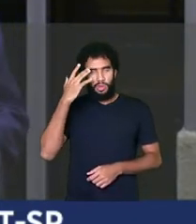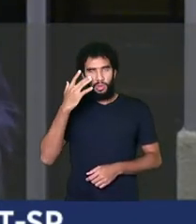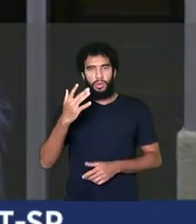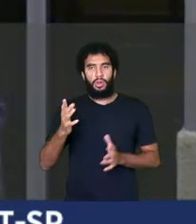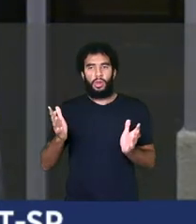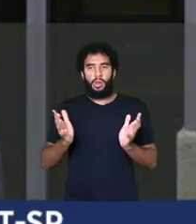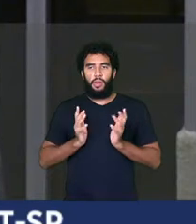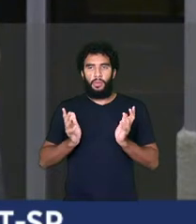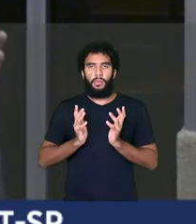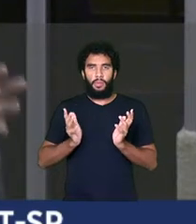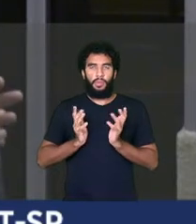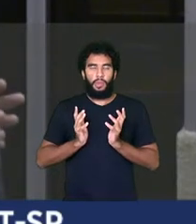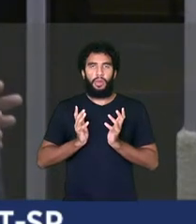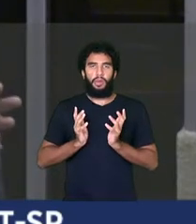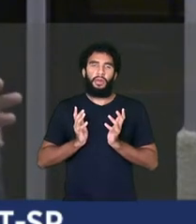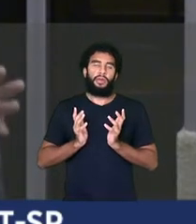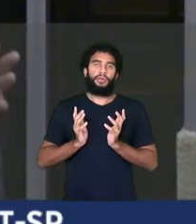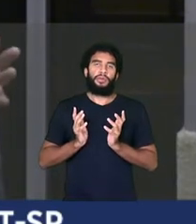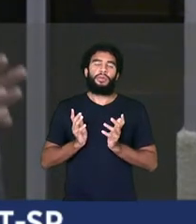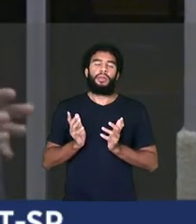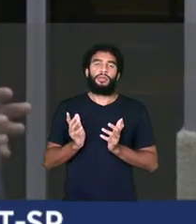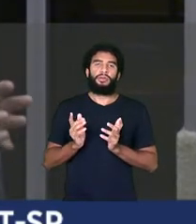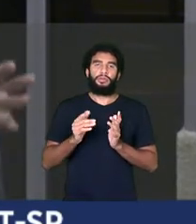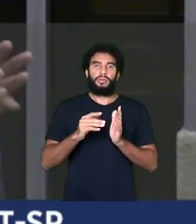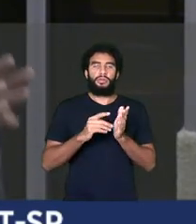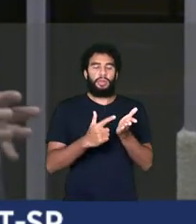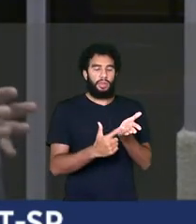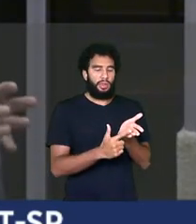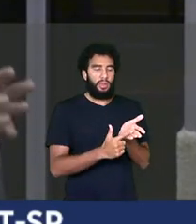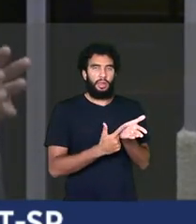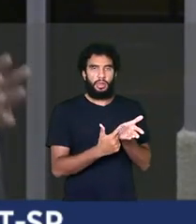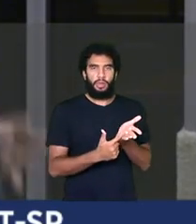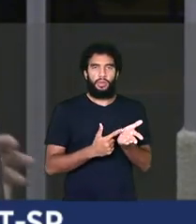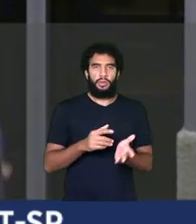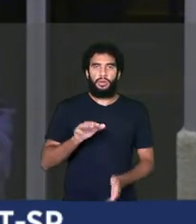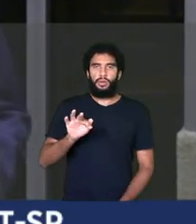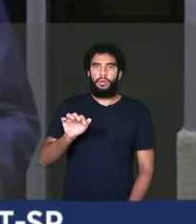DA AMIL ENTRARAM NO ROL DOS BILIONÁRIOS DA REVISTA FORBES. ESTÃO DEIXANDO OS